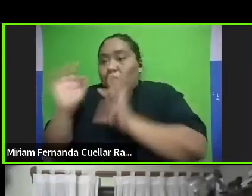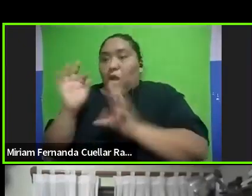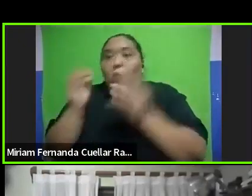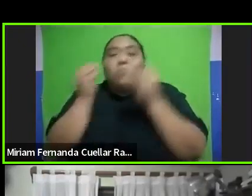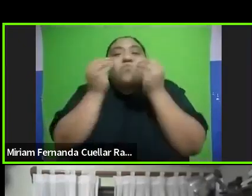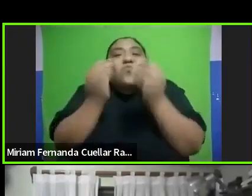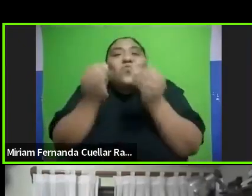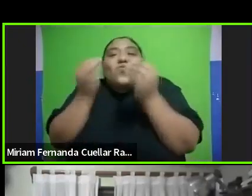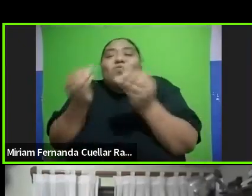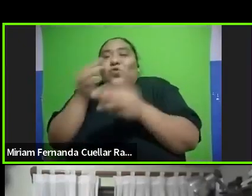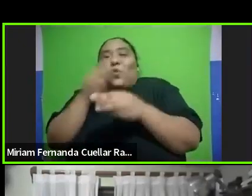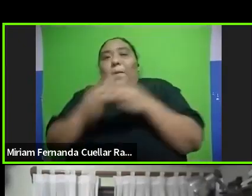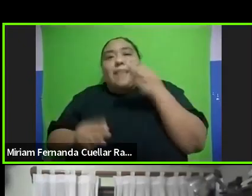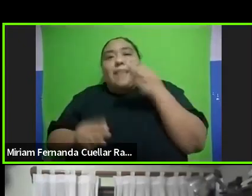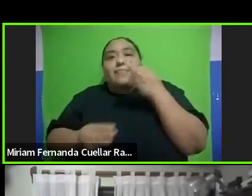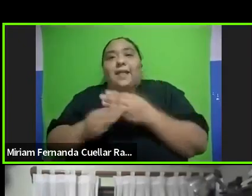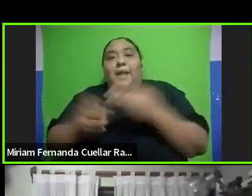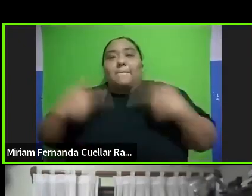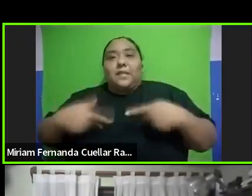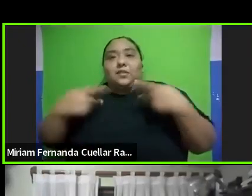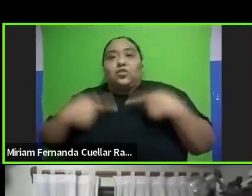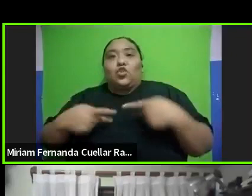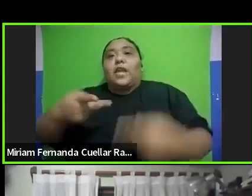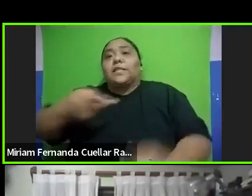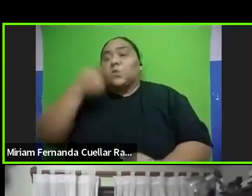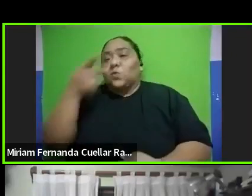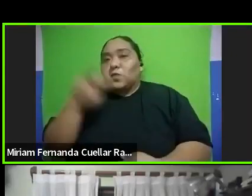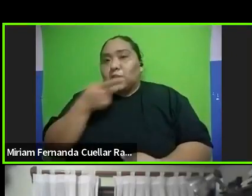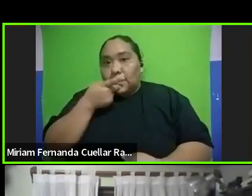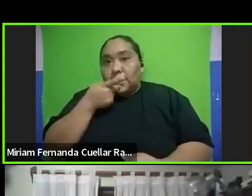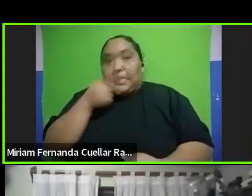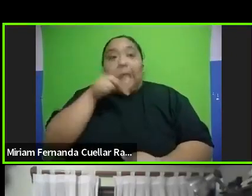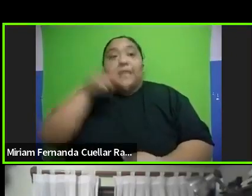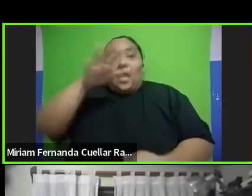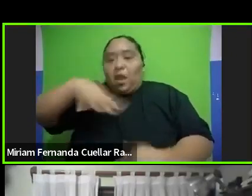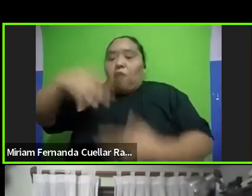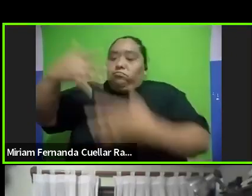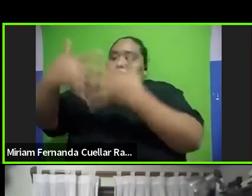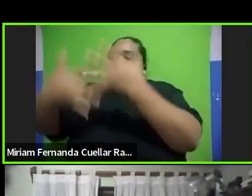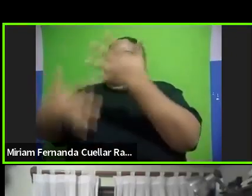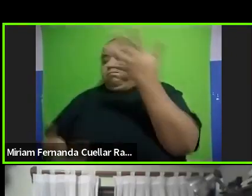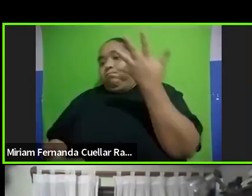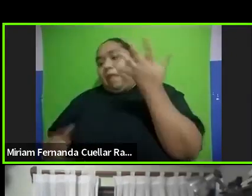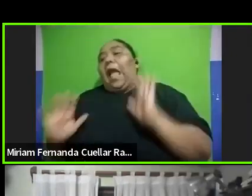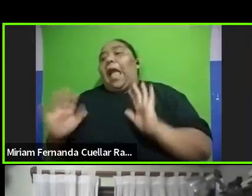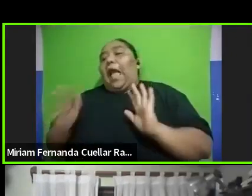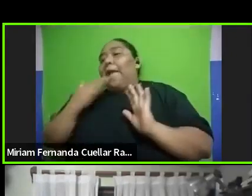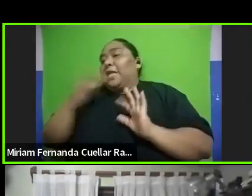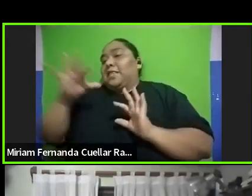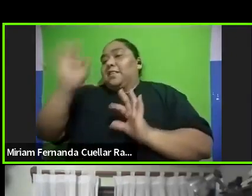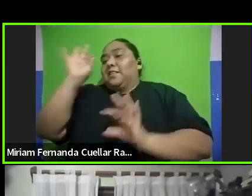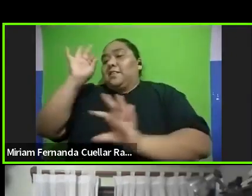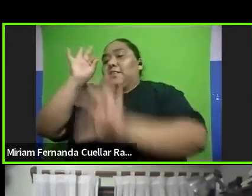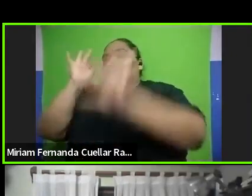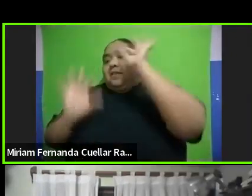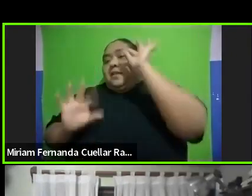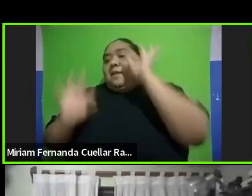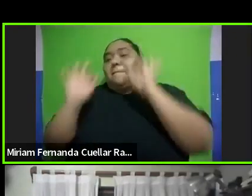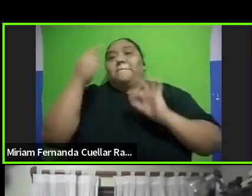mucho material. terial y personas y personas frías. Entonces hay que elegir. ¿Cuál hay que elegir. ¿Cuál sí se puede usar también con las personas sordas sordas o si se